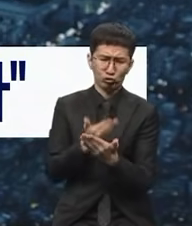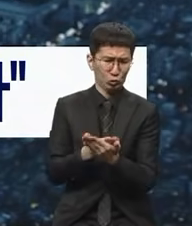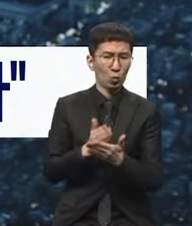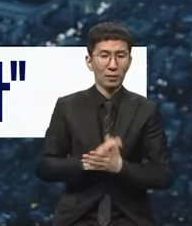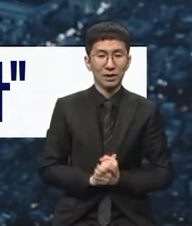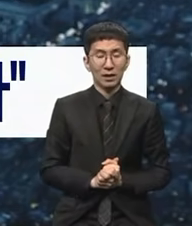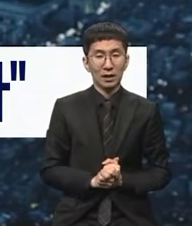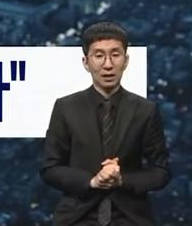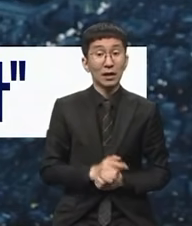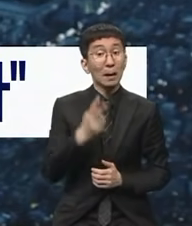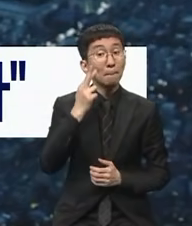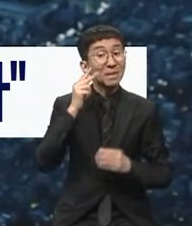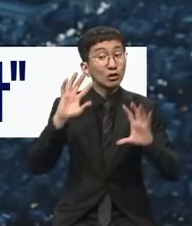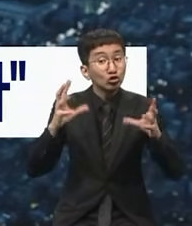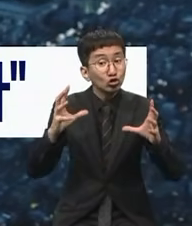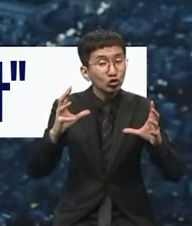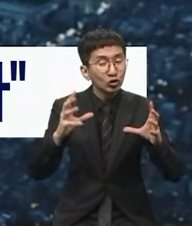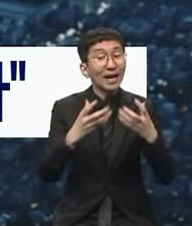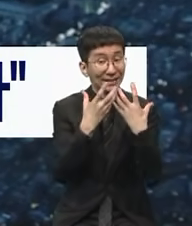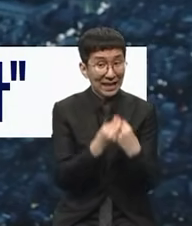미국 얘기해서 죄송하지만 대통령의